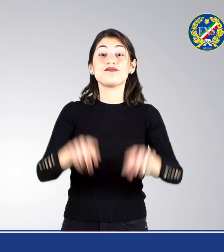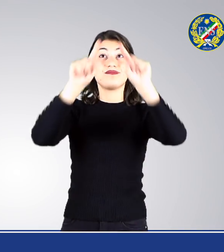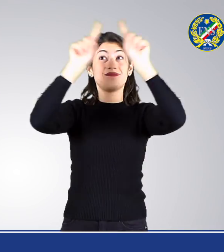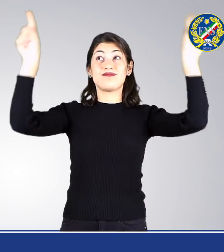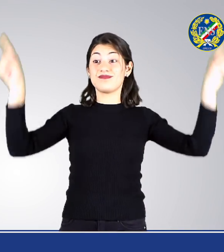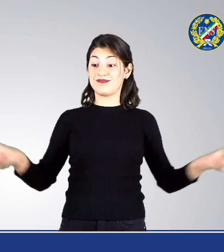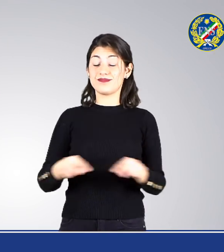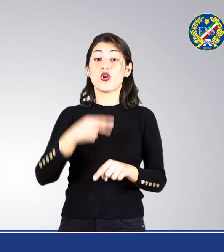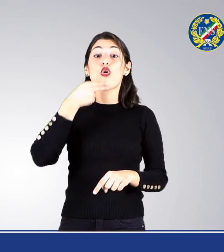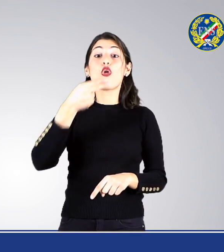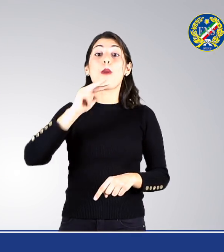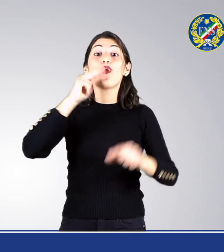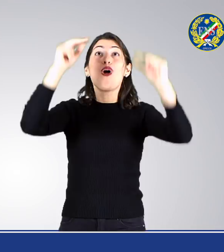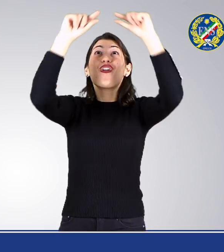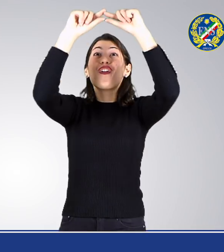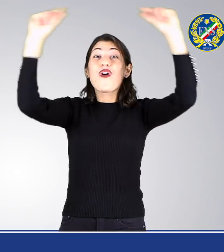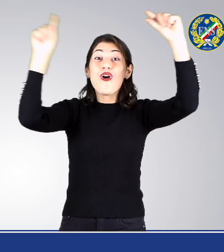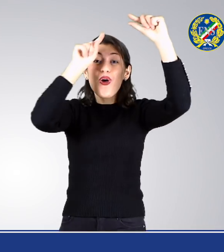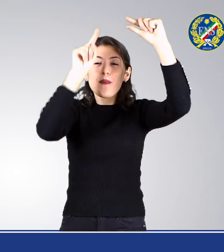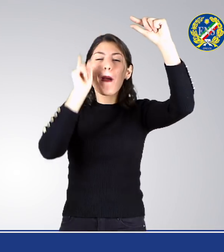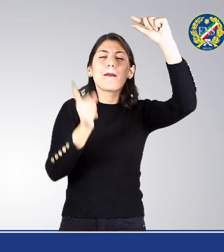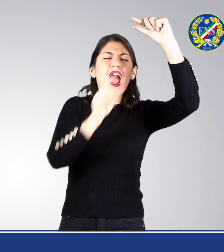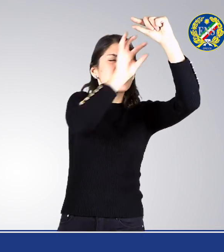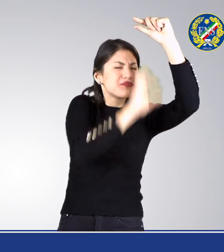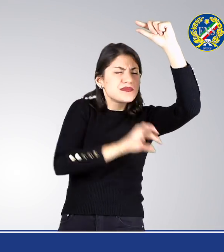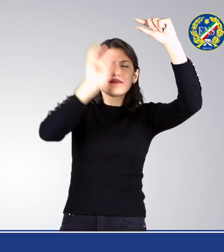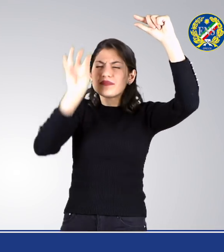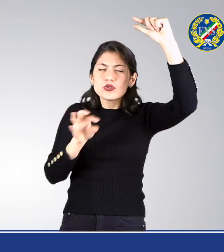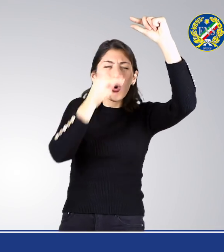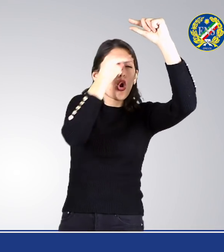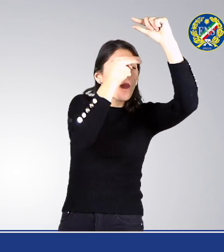Ciascuna scheda – nel rettangolo in alto– ha il nome e il cognome del candidato nel collegio uninominale.